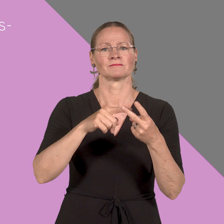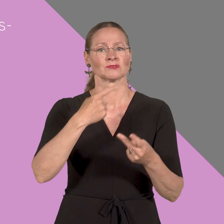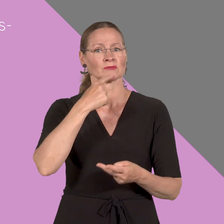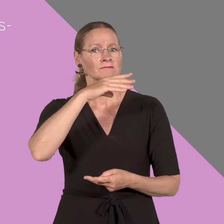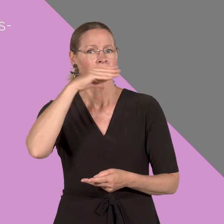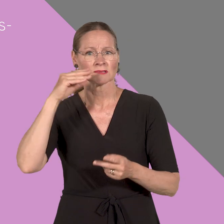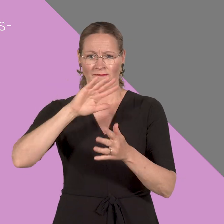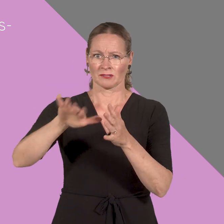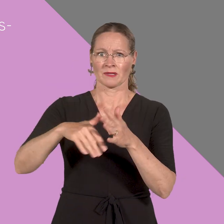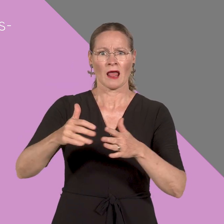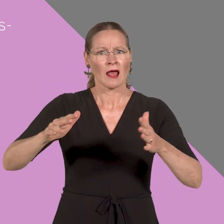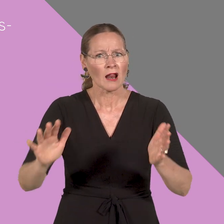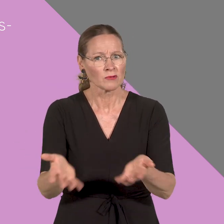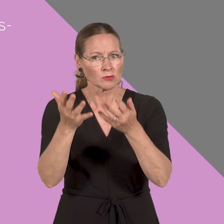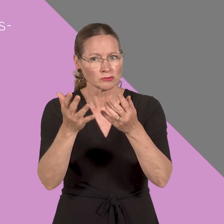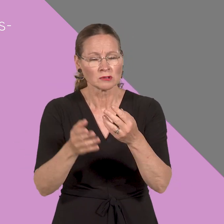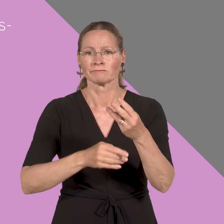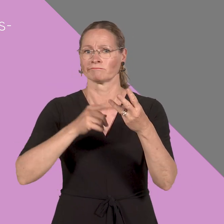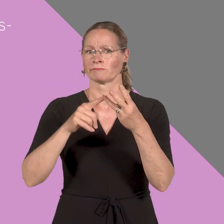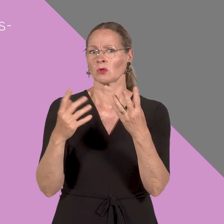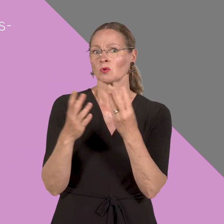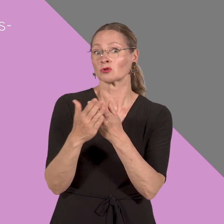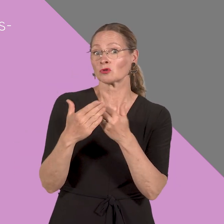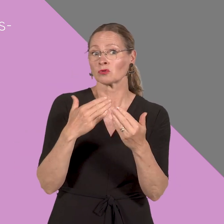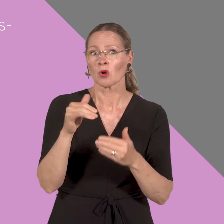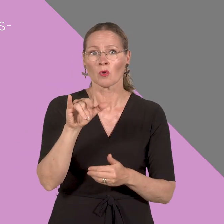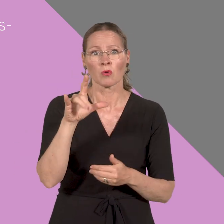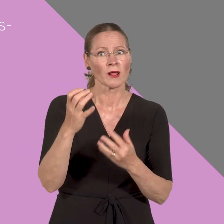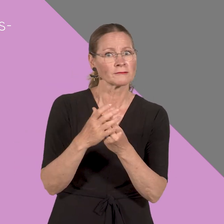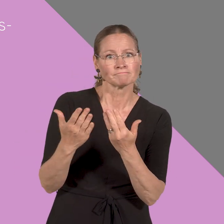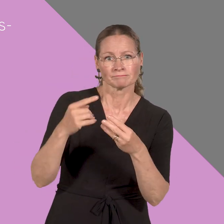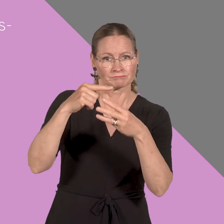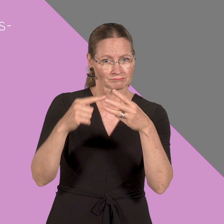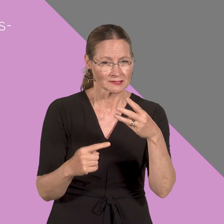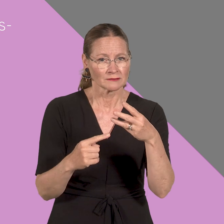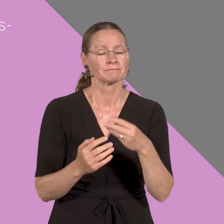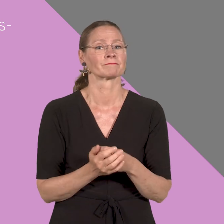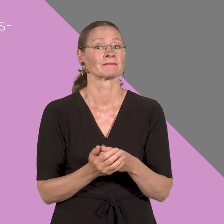suomenruotsalaisen viittomakielen elvytyksestä ja yhteistyöstä Ylen kanssa.